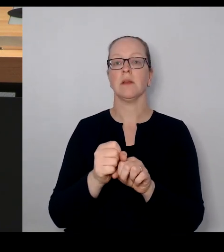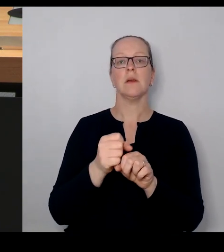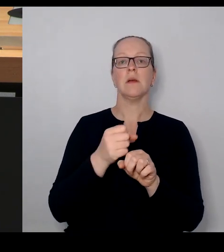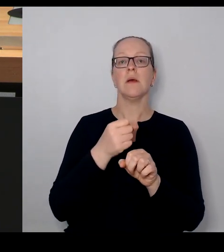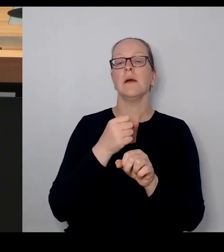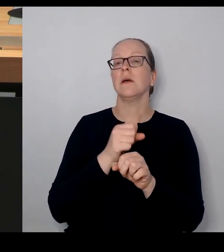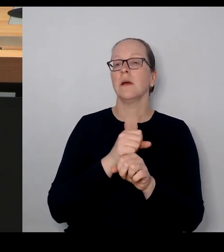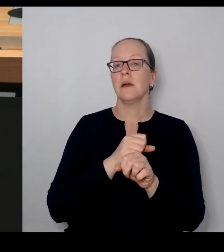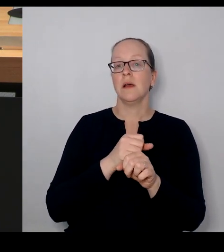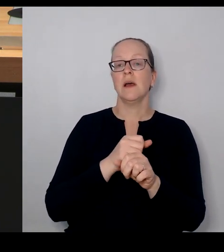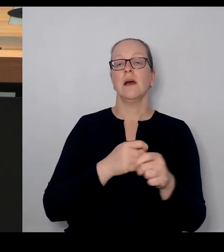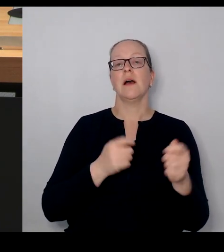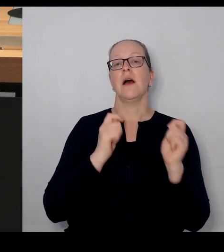sie Unterstützung benötigen.